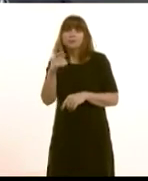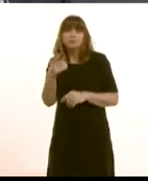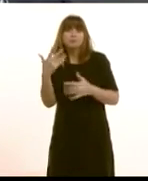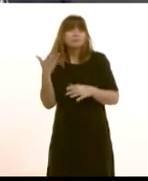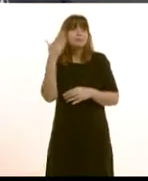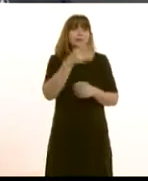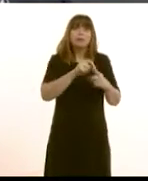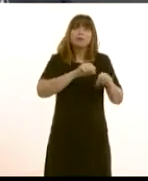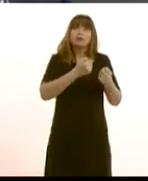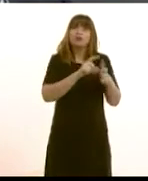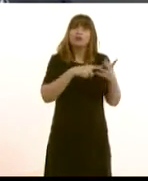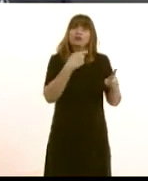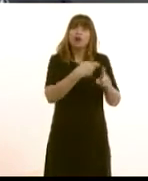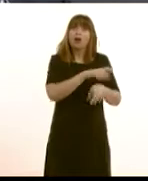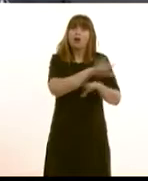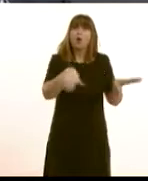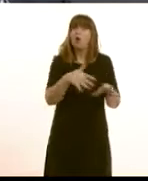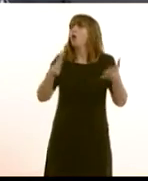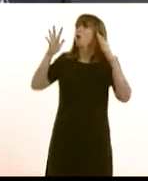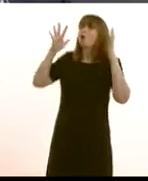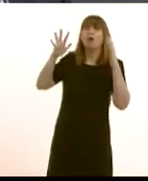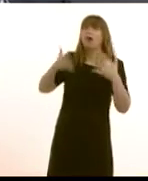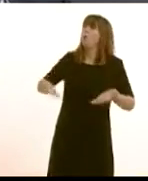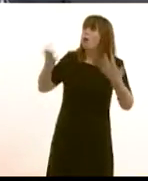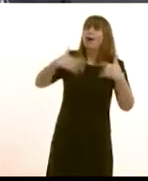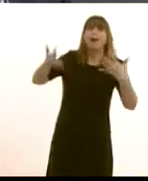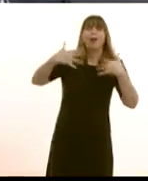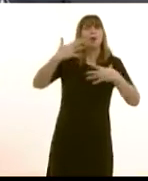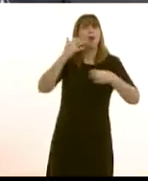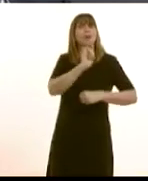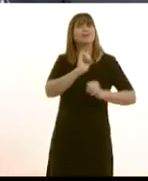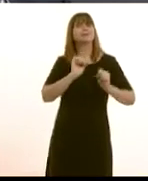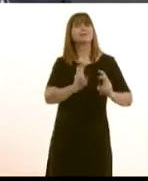iawn i ymwelwyr, ac maeír diwydiant twristiaeth yn hollbwysig, ochr yn ochr ‚ír diwydiant